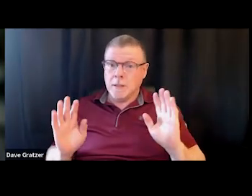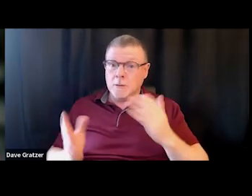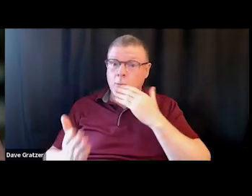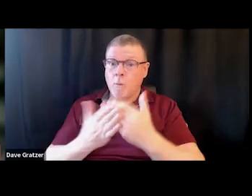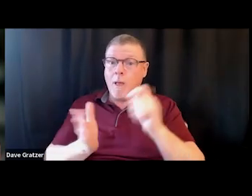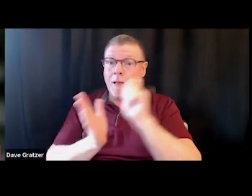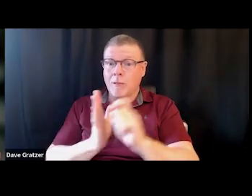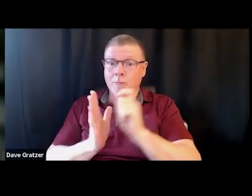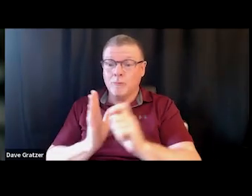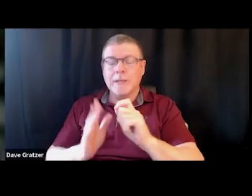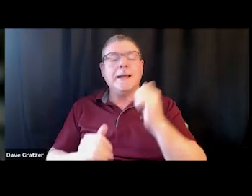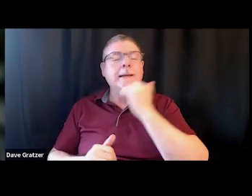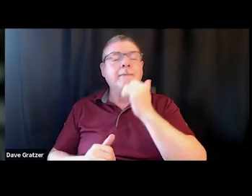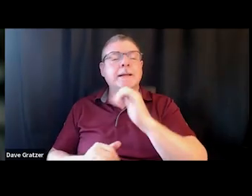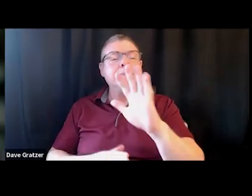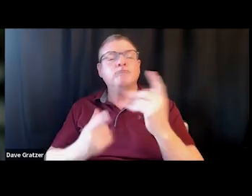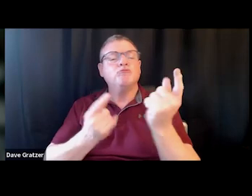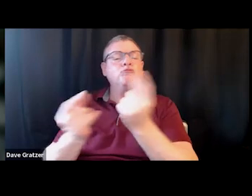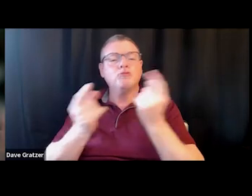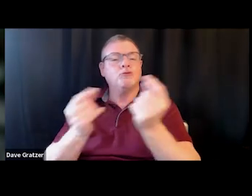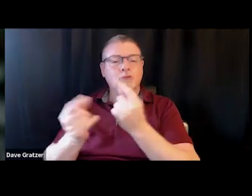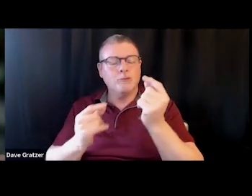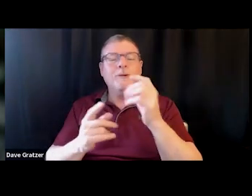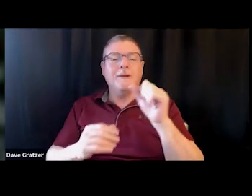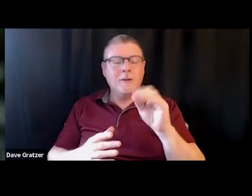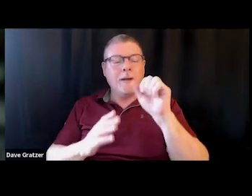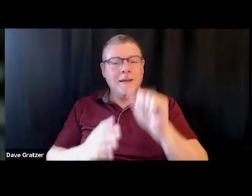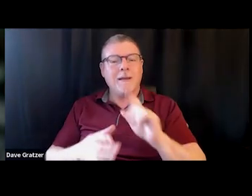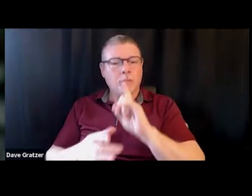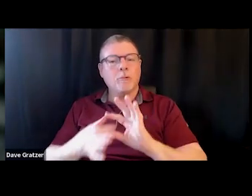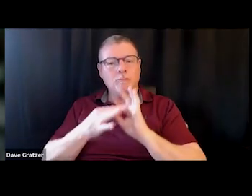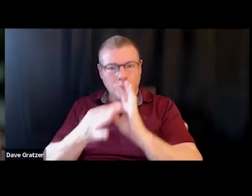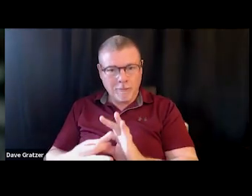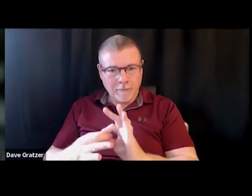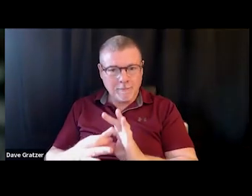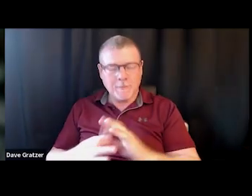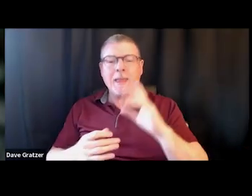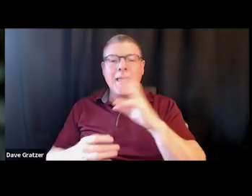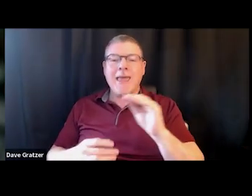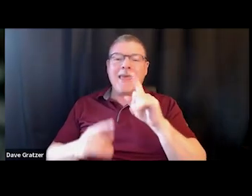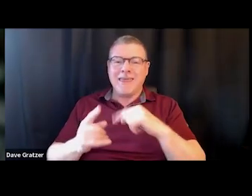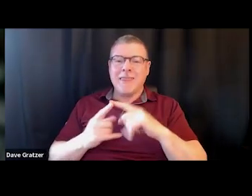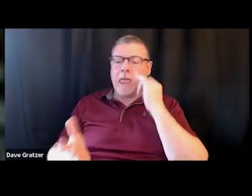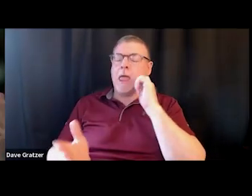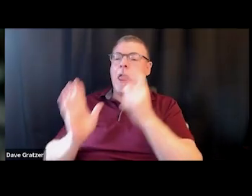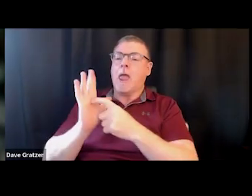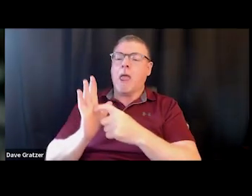en torno a las rutinas y actividades diarias con las que las personas pueden identificarse y responder, para ayudar a identificar dónde están esos problemas.